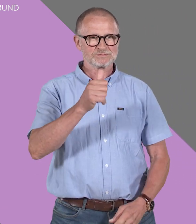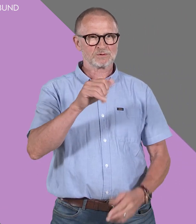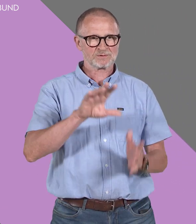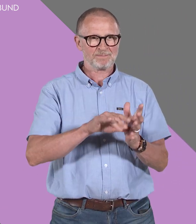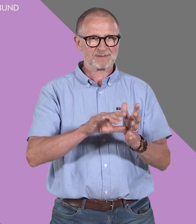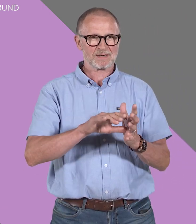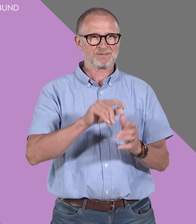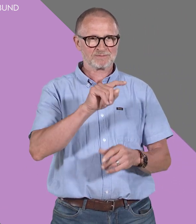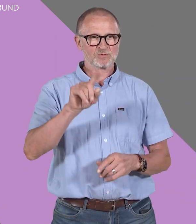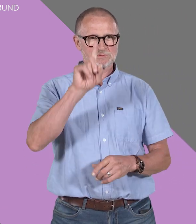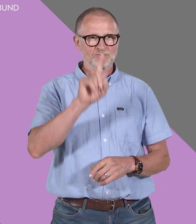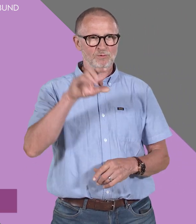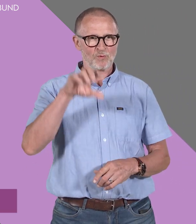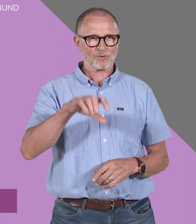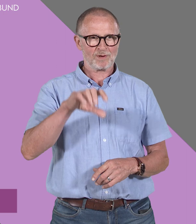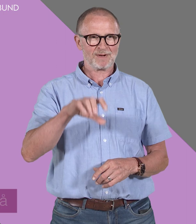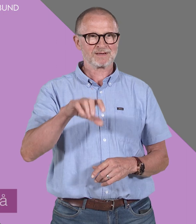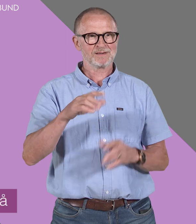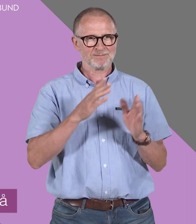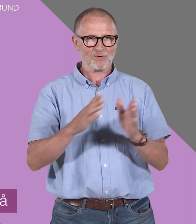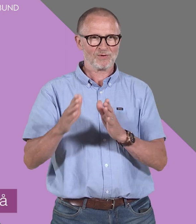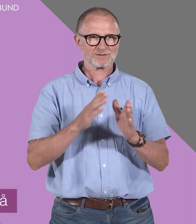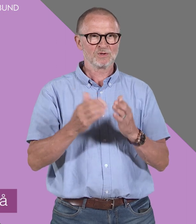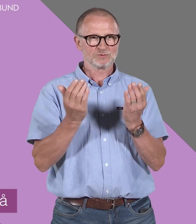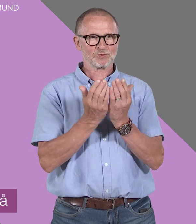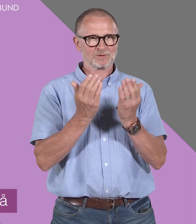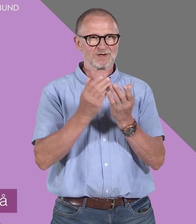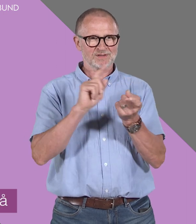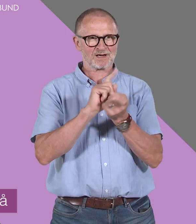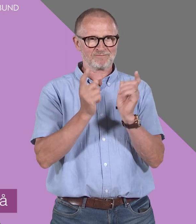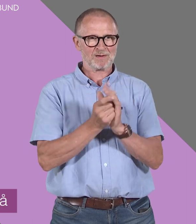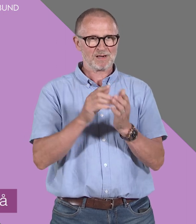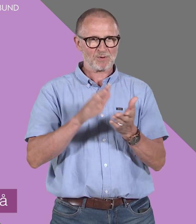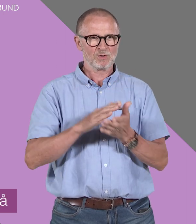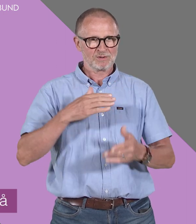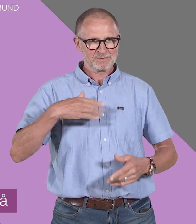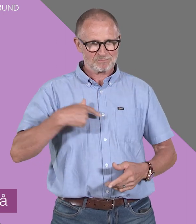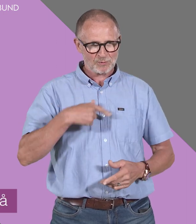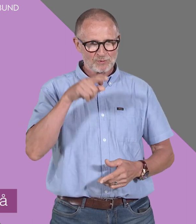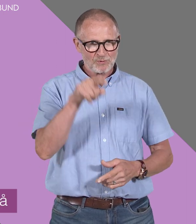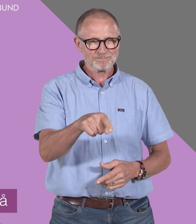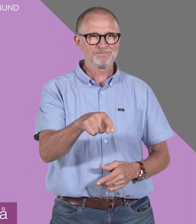Det ordnas skolträff i Borgå den 29.9-1.10.